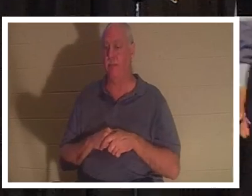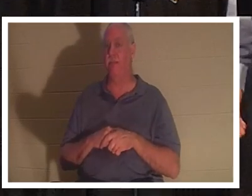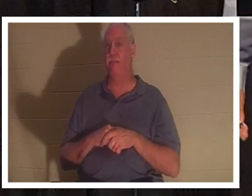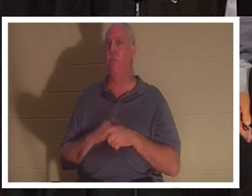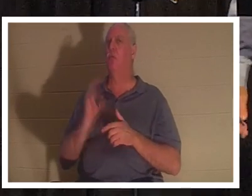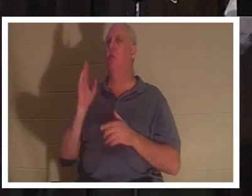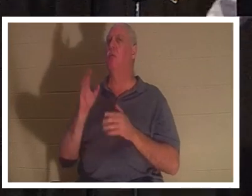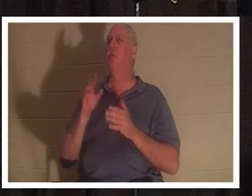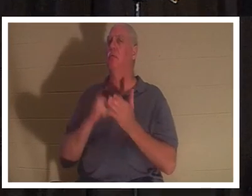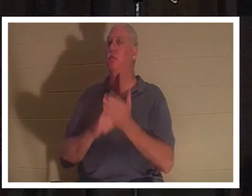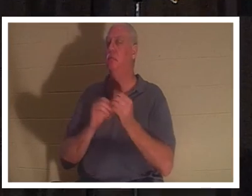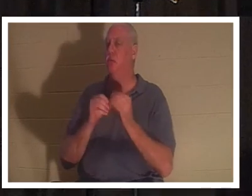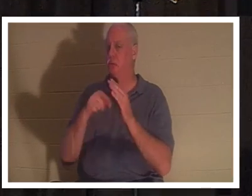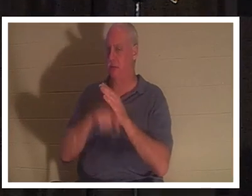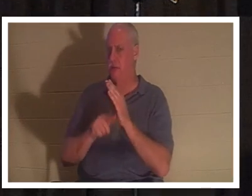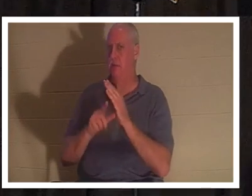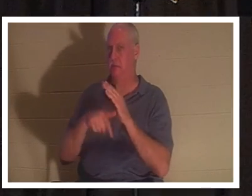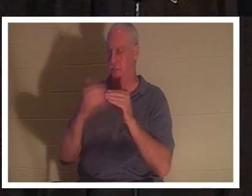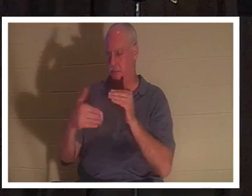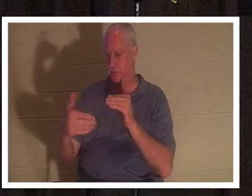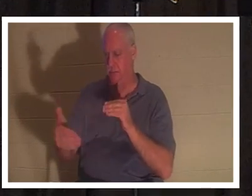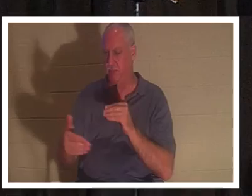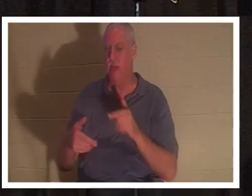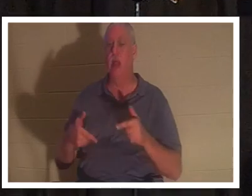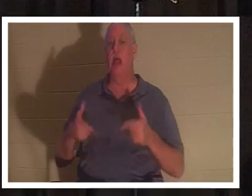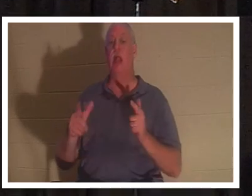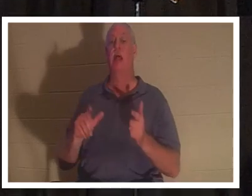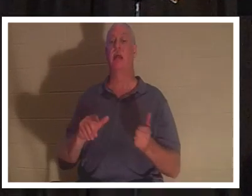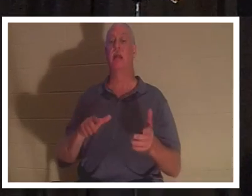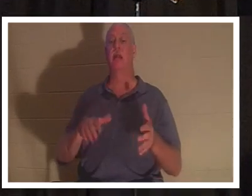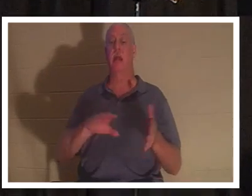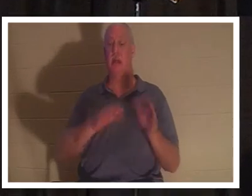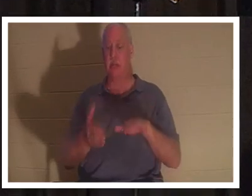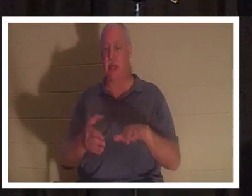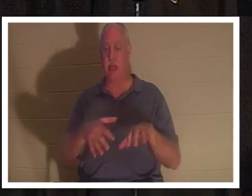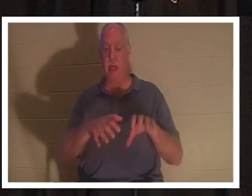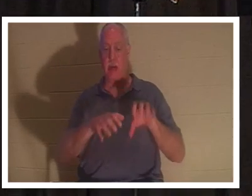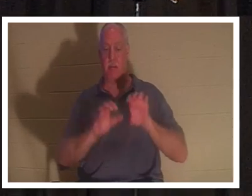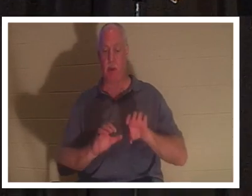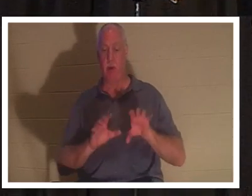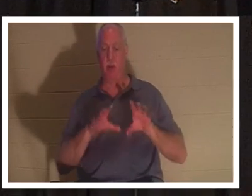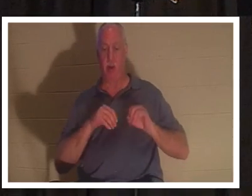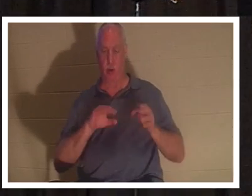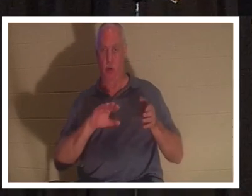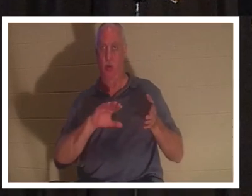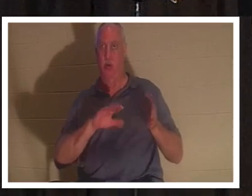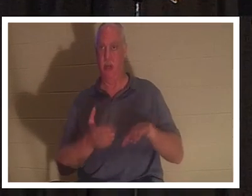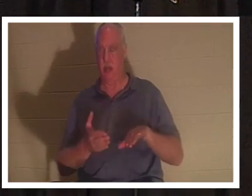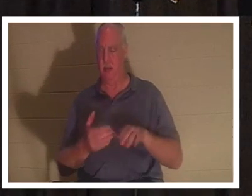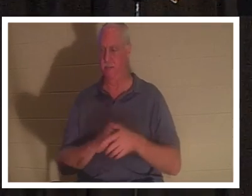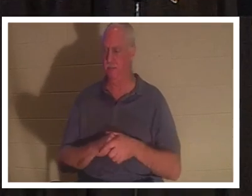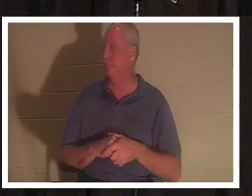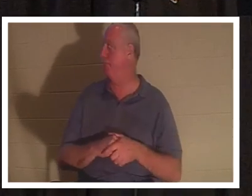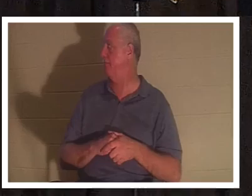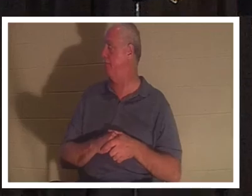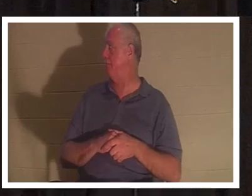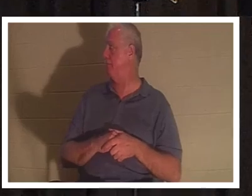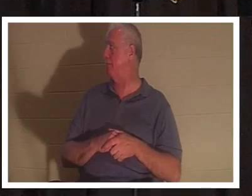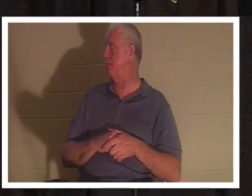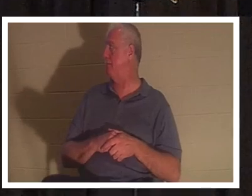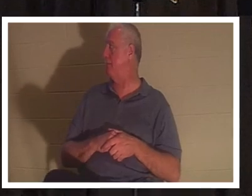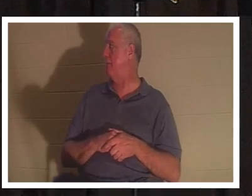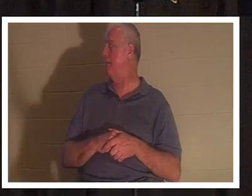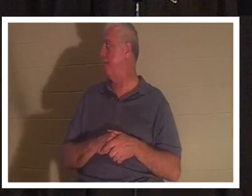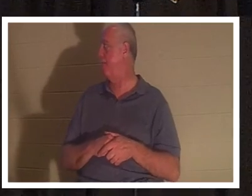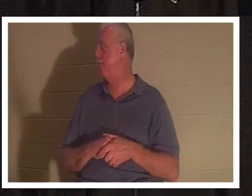. Lasst die Toten ihre eigenen Toten begraben. Ich habe einen Honda CRV, habe 207.000